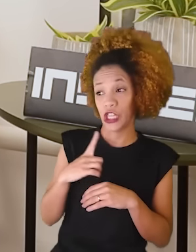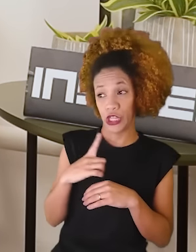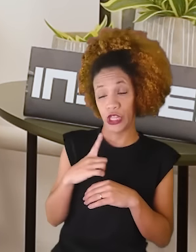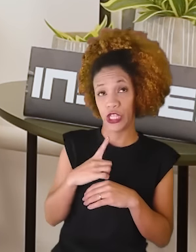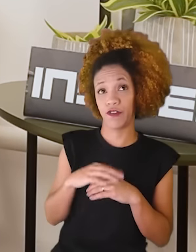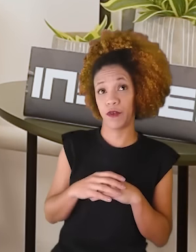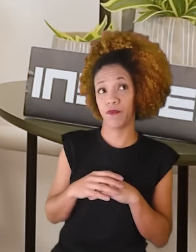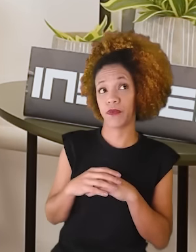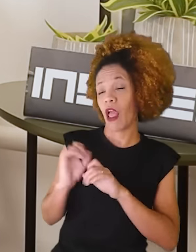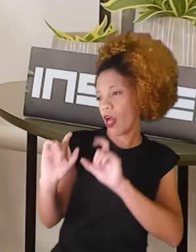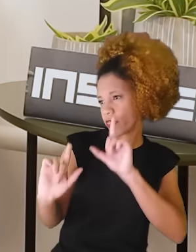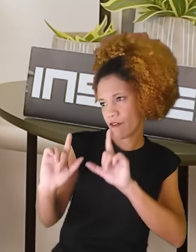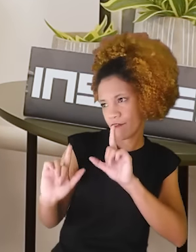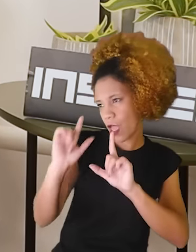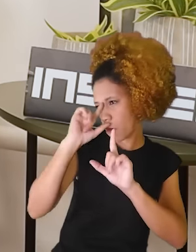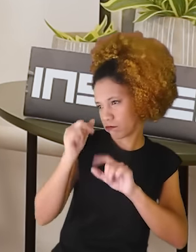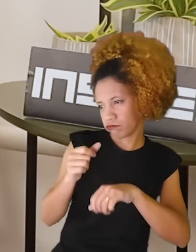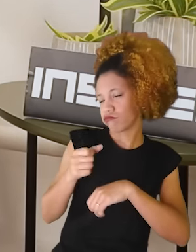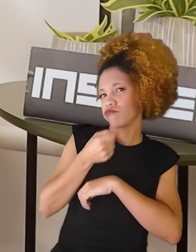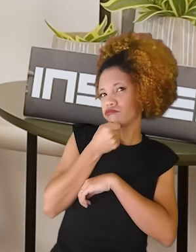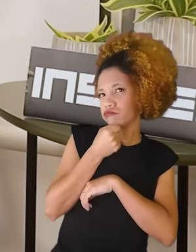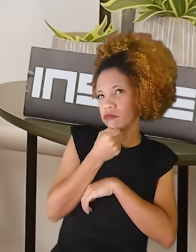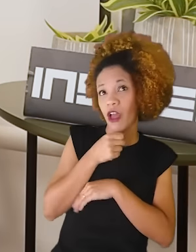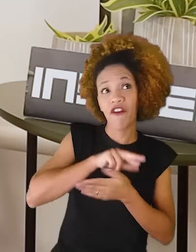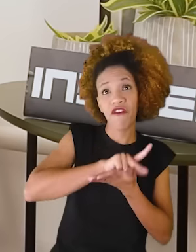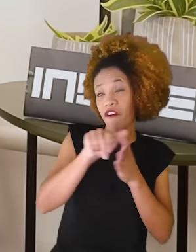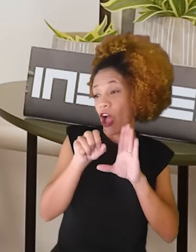programas assim do Luciano Hook várias programas da Globo que eu falei pai pelo amor de Deus vamos